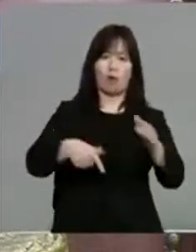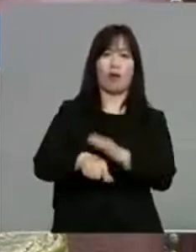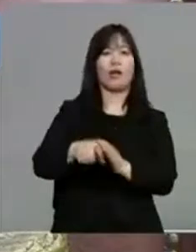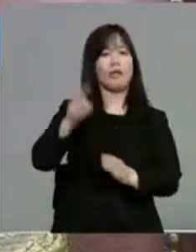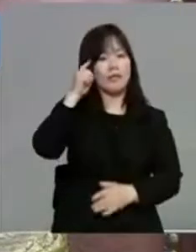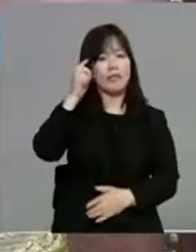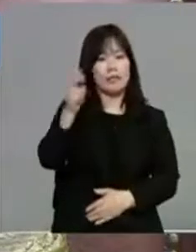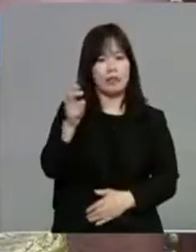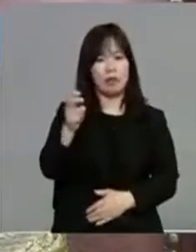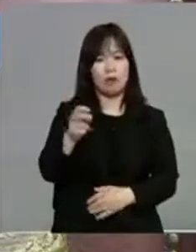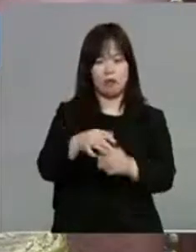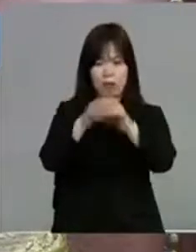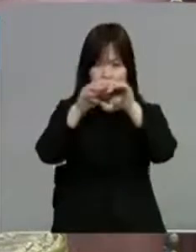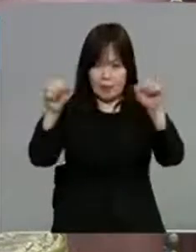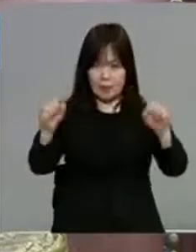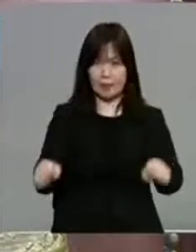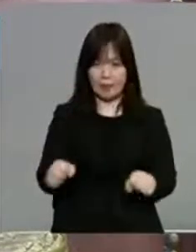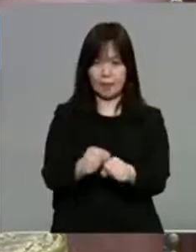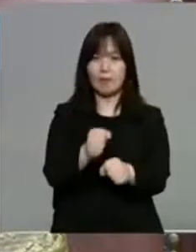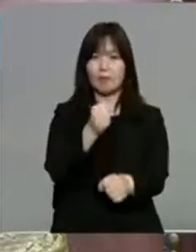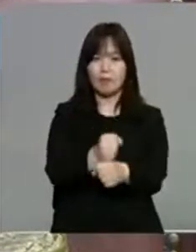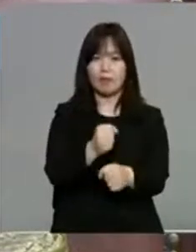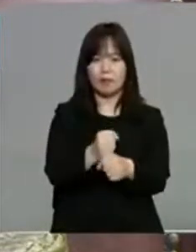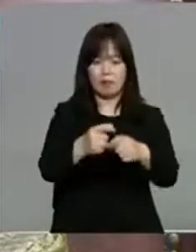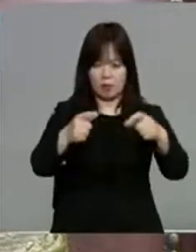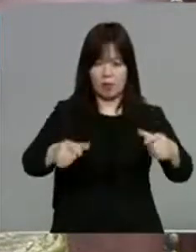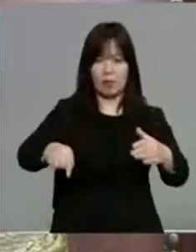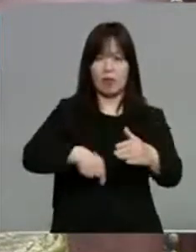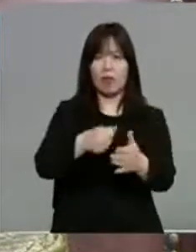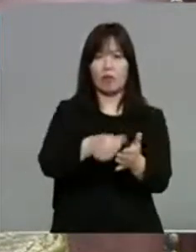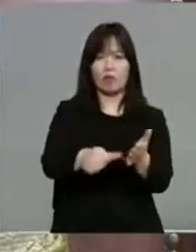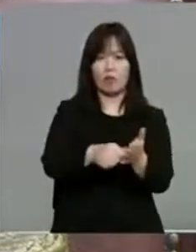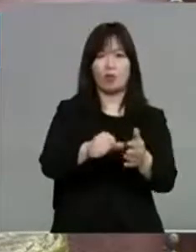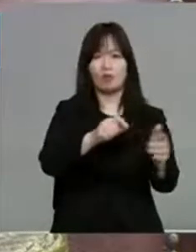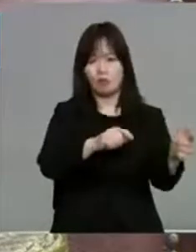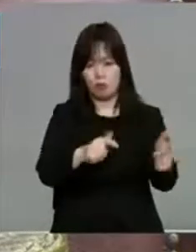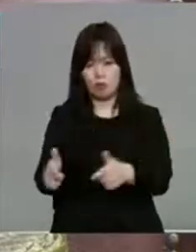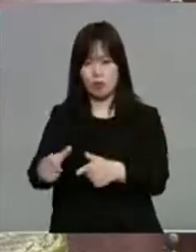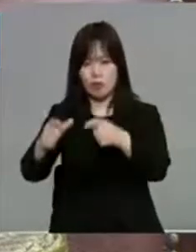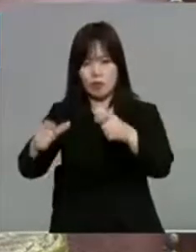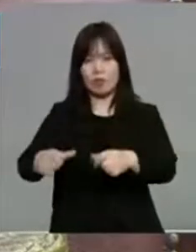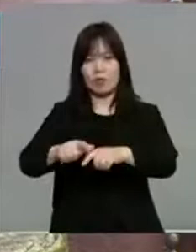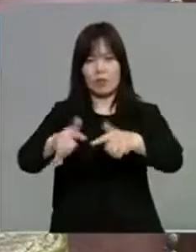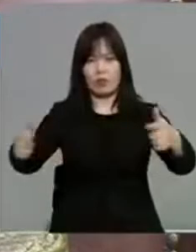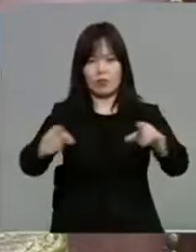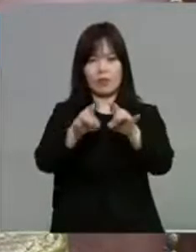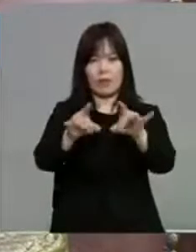이런 시스템 구축을 통해서 지역의 농산물과 지역의 각 분야 문화 예술